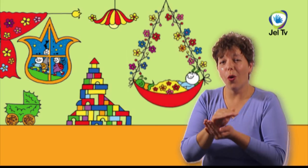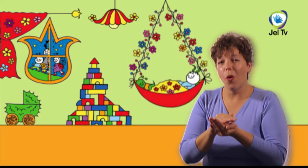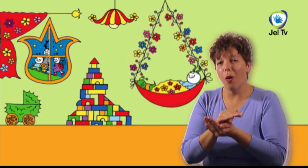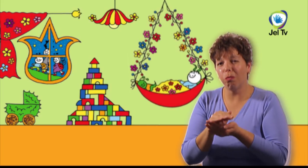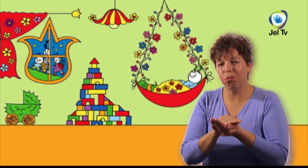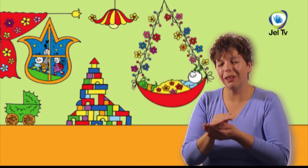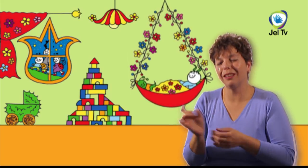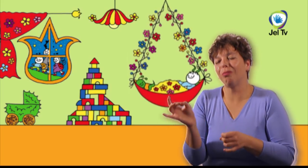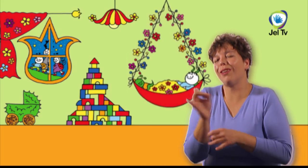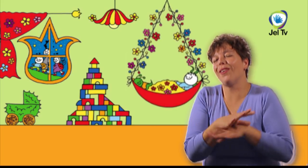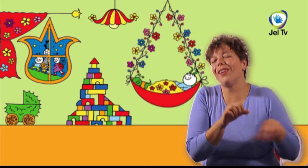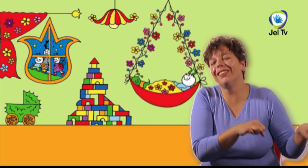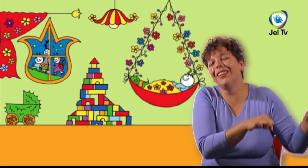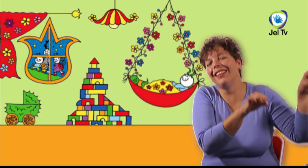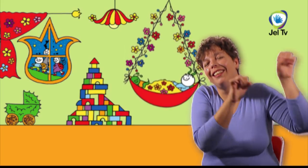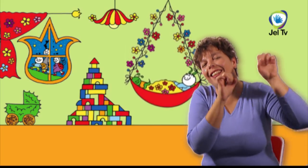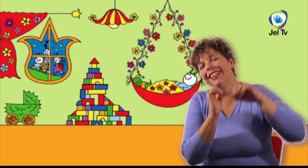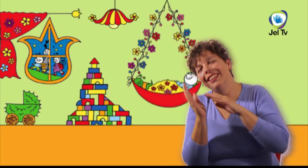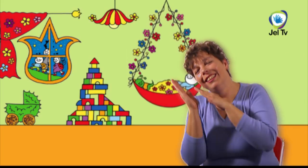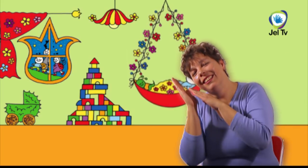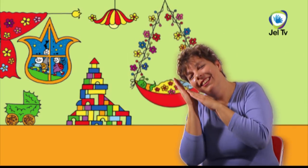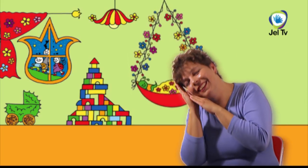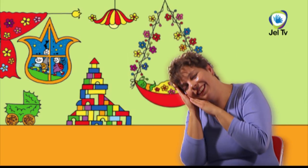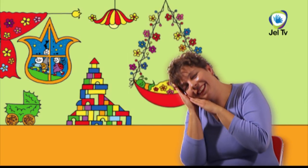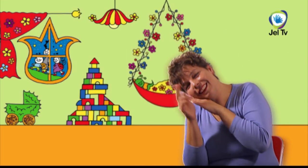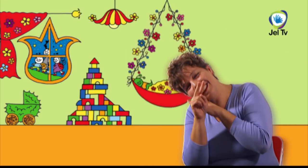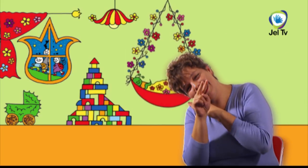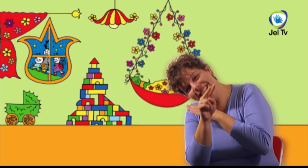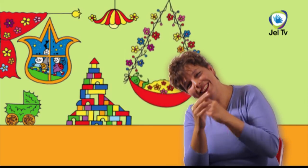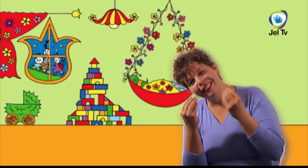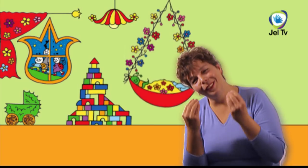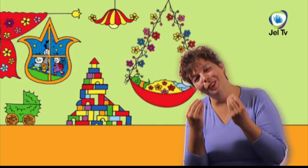A kis virágbogár boldogan bújt be ágyikójába, és addig csodálta a hatalmas tornyot, míg elnyomta az álom.